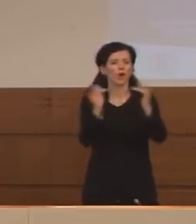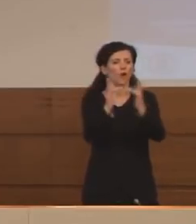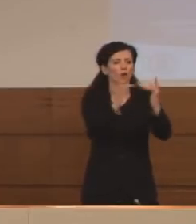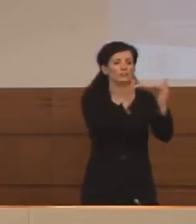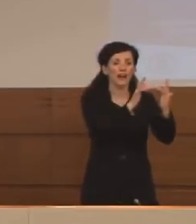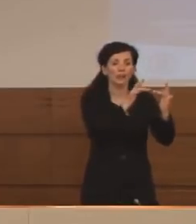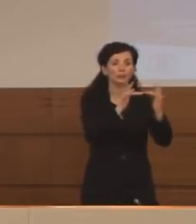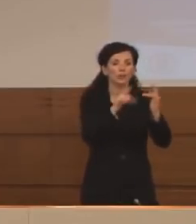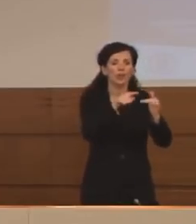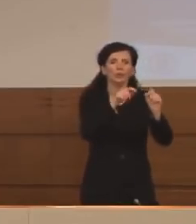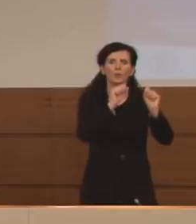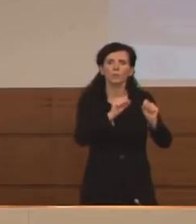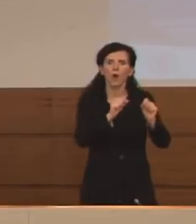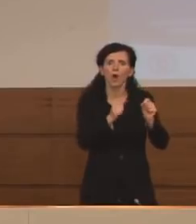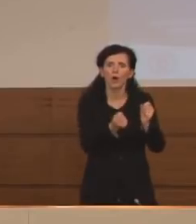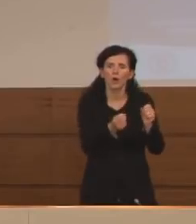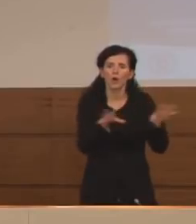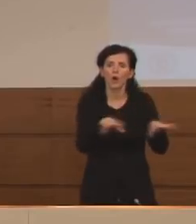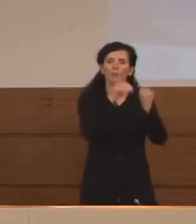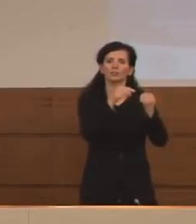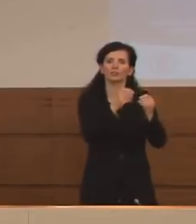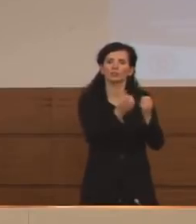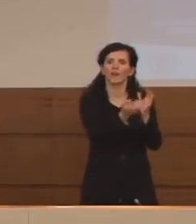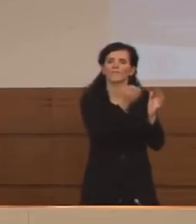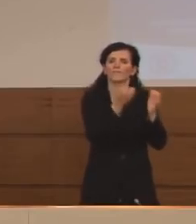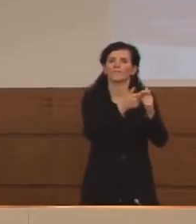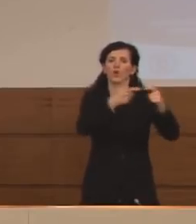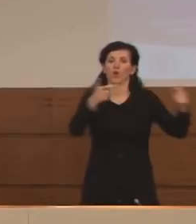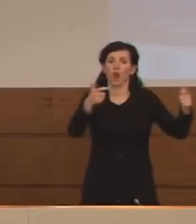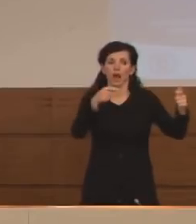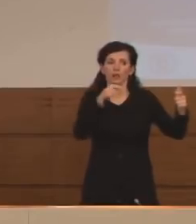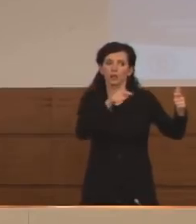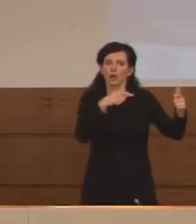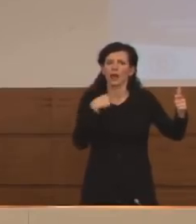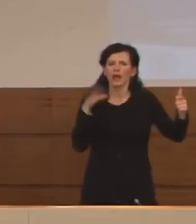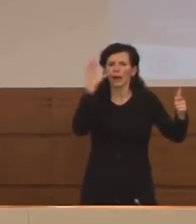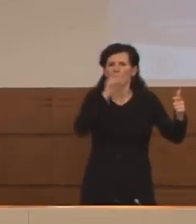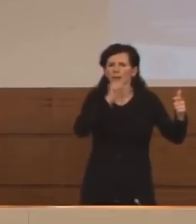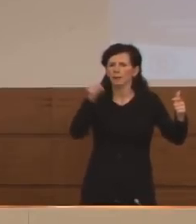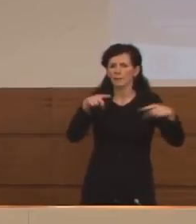Perchéquesta è la misura migliore, la maniera migliore proprio per contenere i focolai.